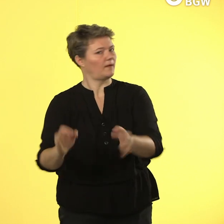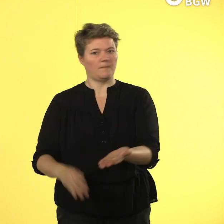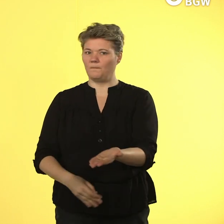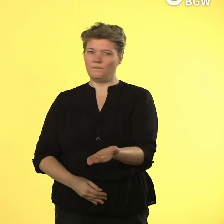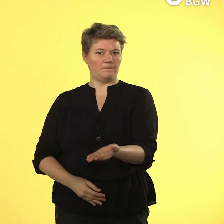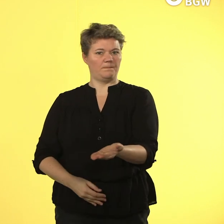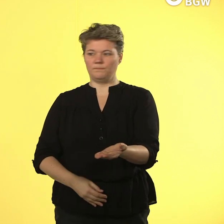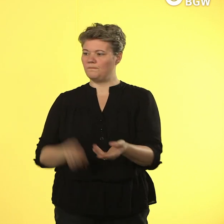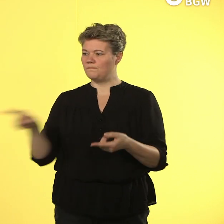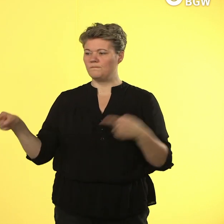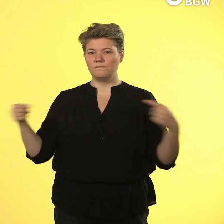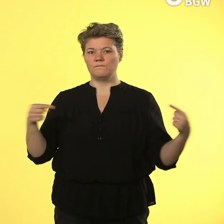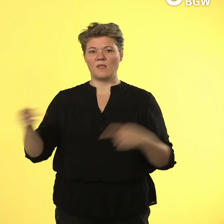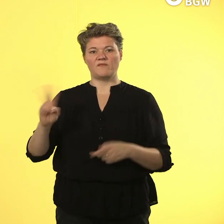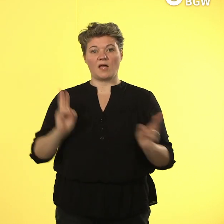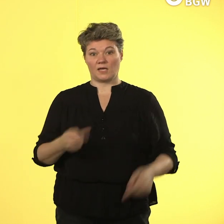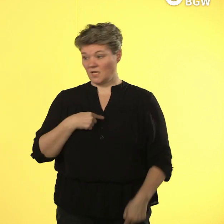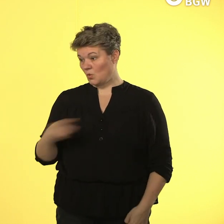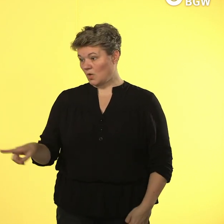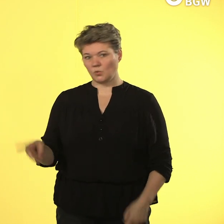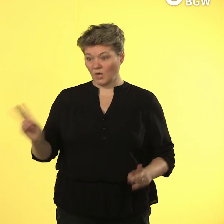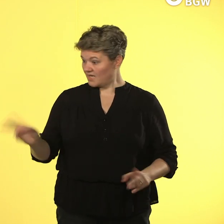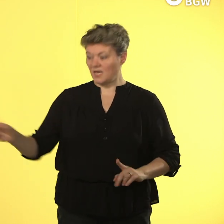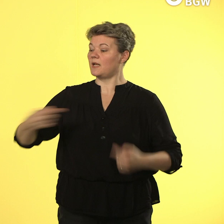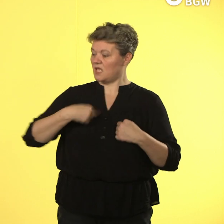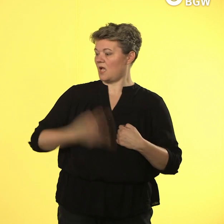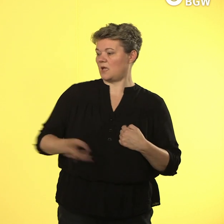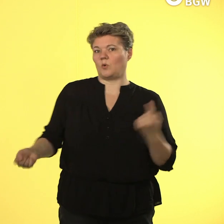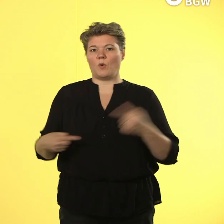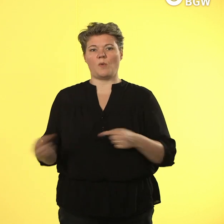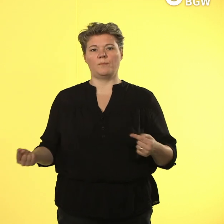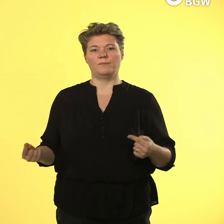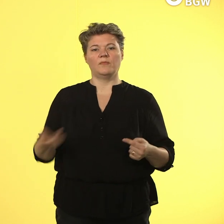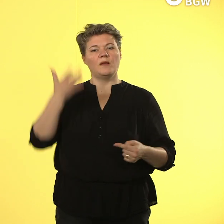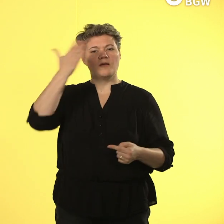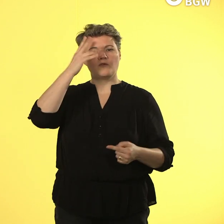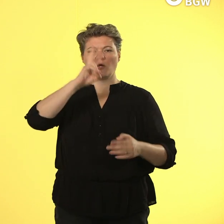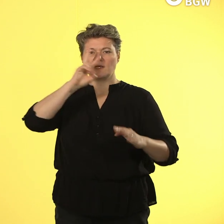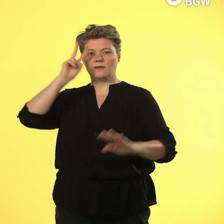Wenn man das sich von oben betrachtet, ist es ist so, dass dieses Verhalten von Frau Meier mir große Probleme bereitet.